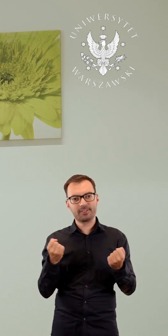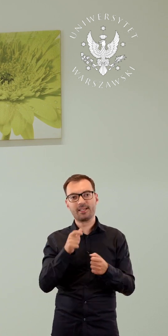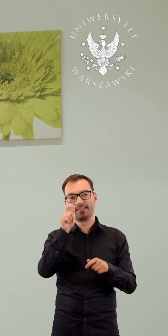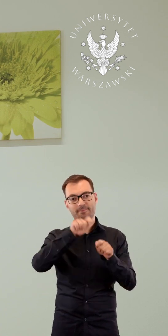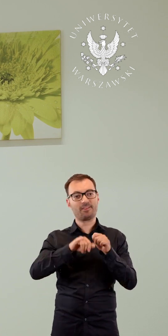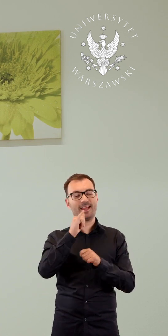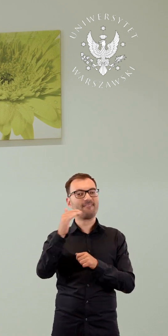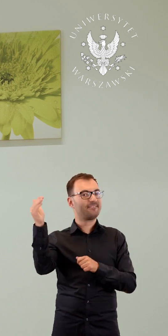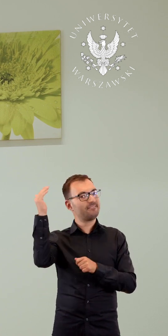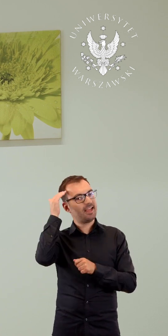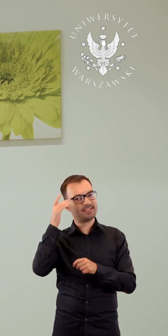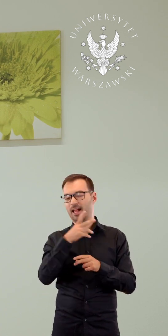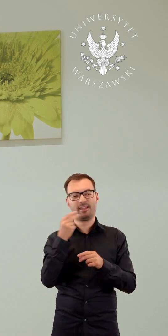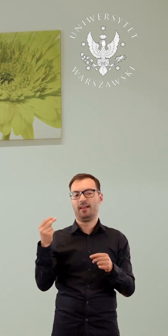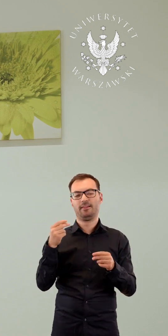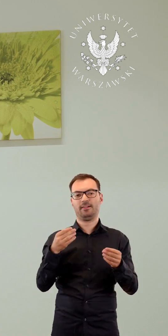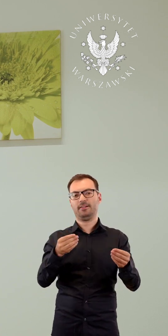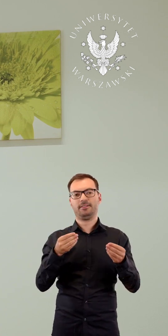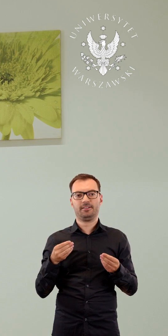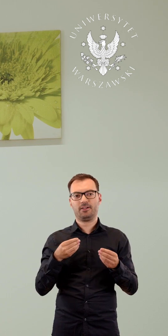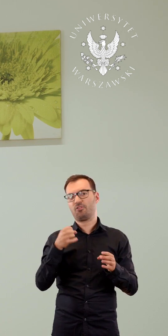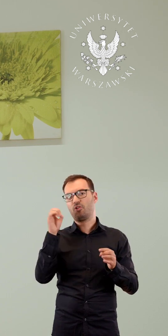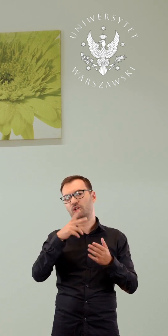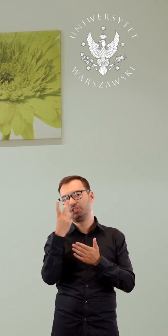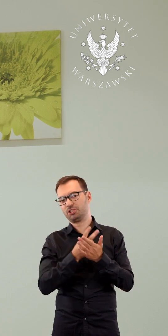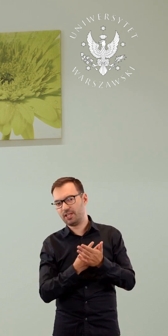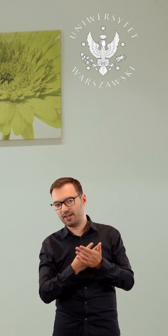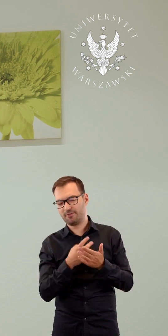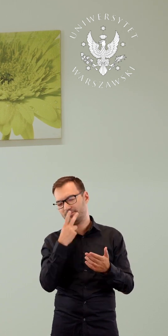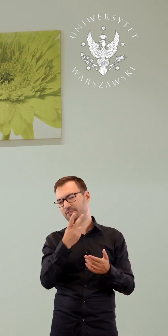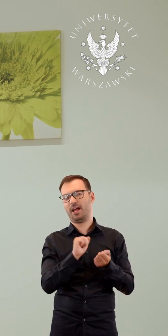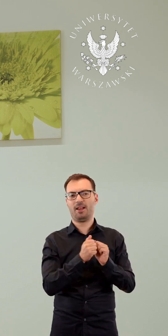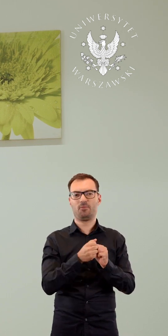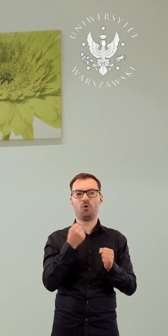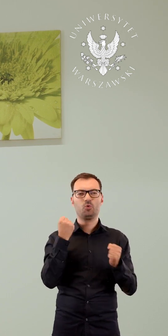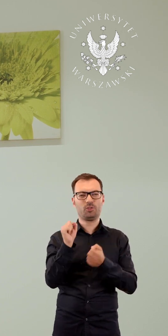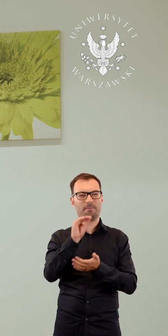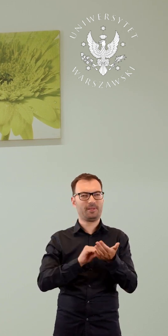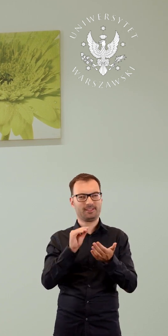aby sprawdzać ich wiedzę, a nie bazować na tym, że gorzej czytają bądź trudniej im się pisze.